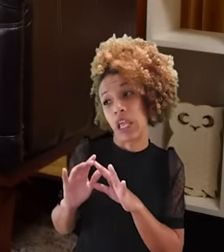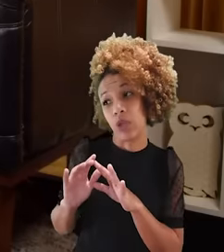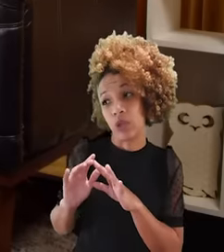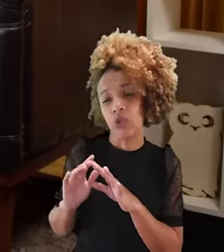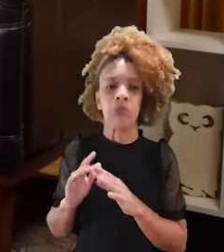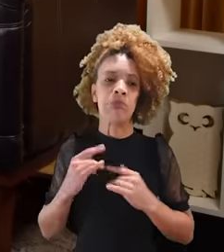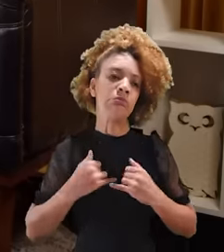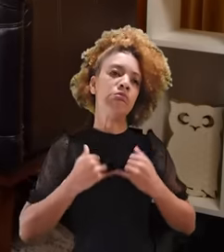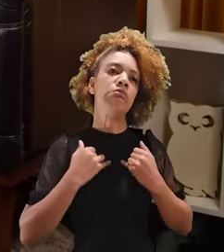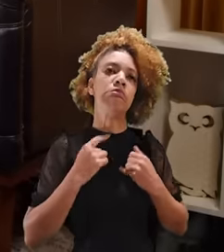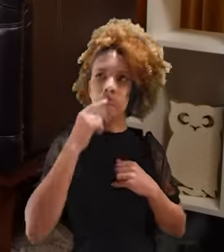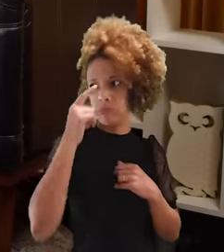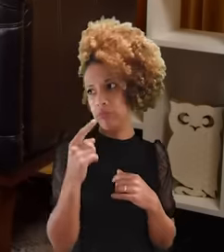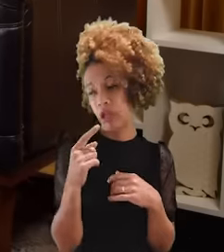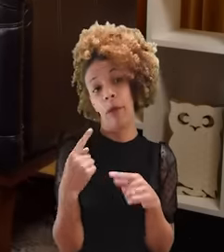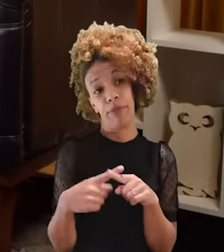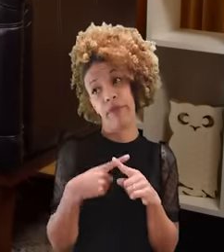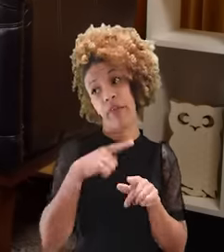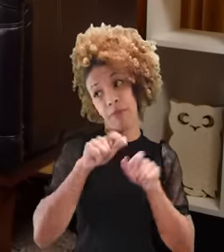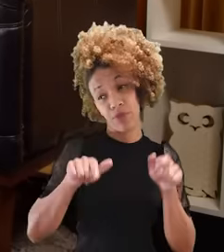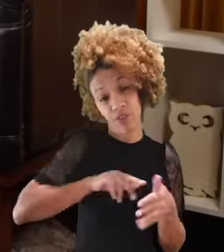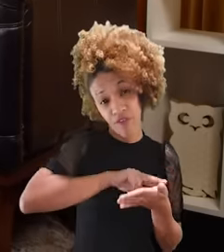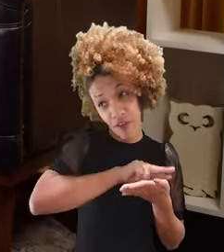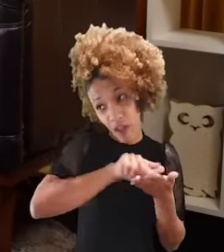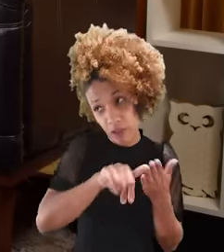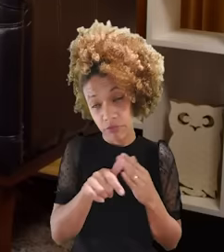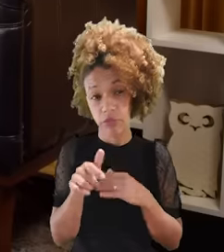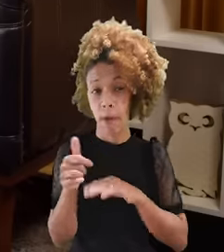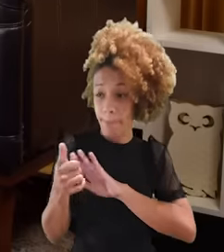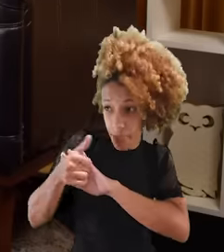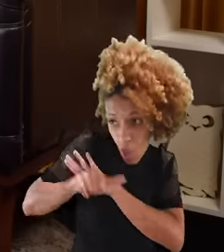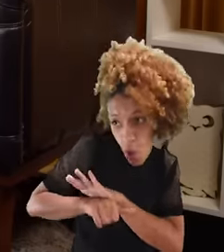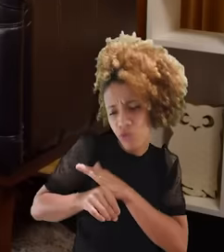gente passou por coisa inúmera muito monumental pior do que qualquer coisa que eu tenha passado